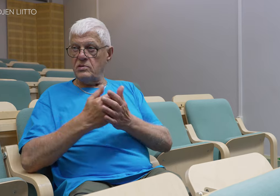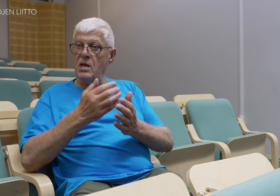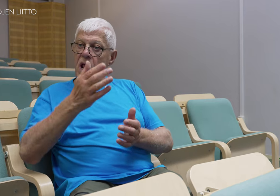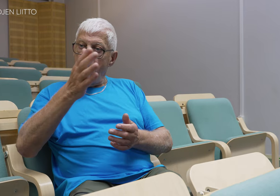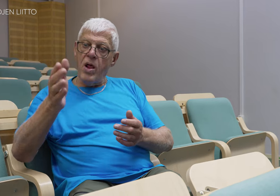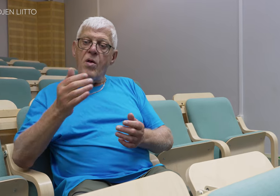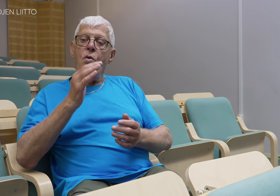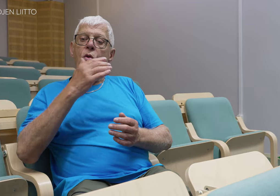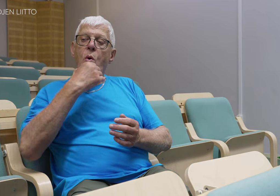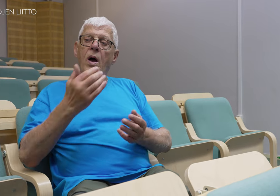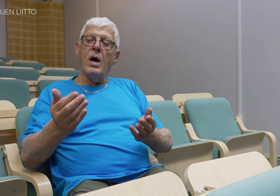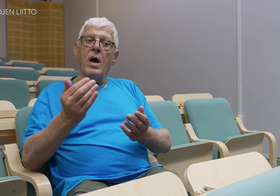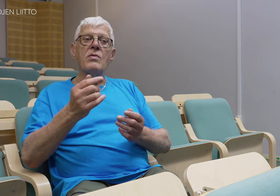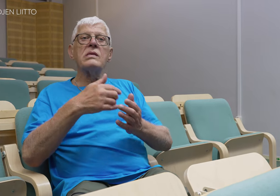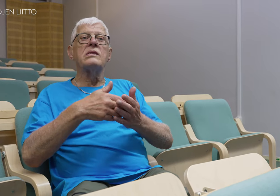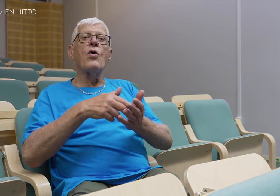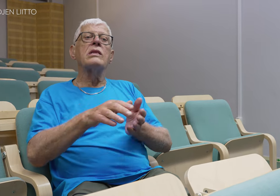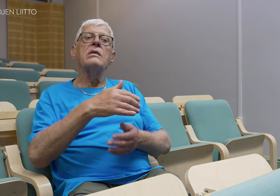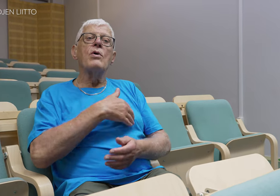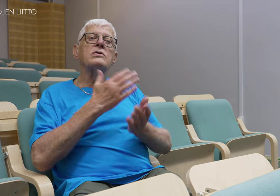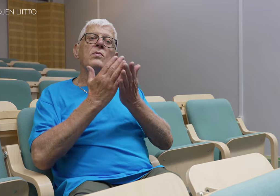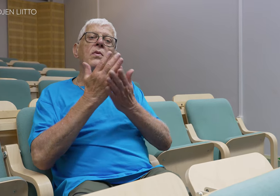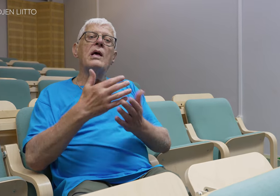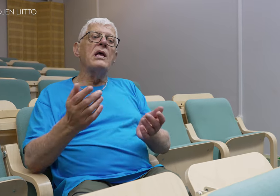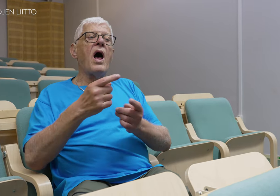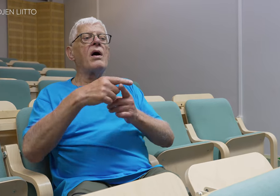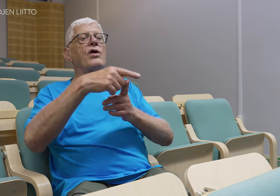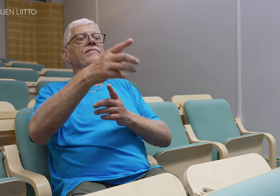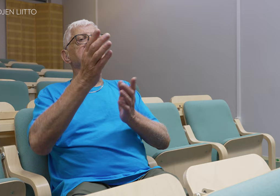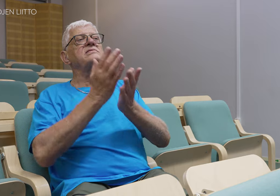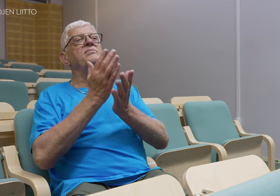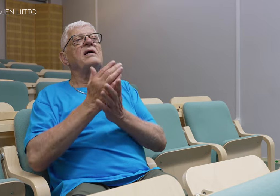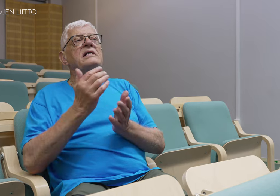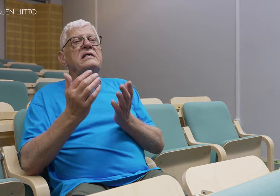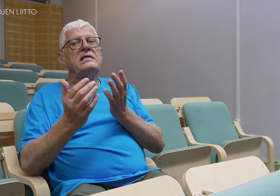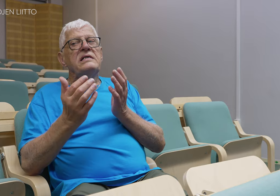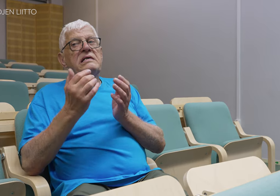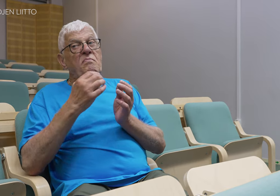koska Porvoon koulua ei enää ole ja nuorempi polvi käy koulua muualla.